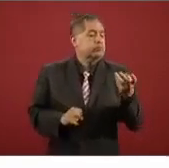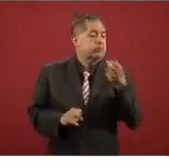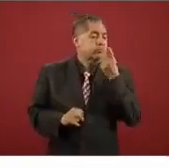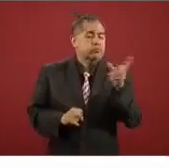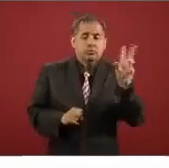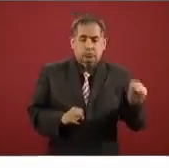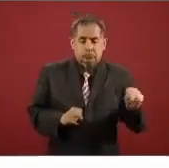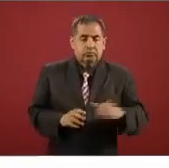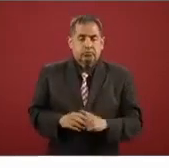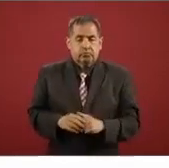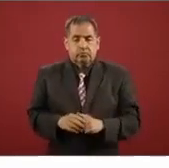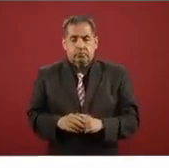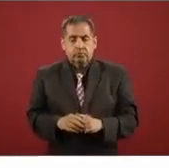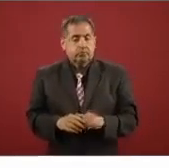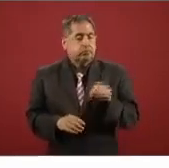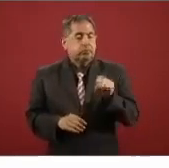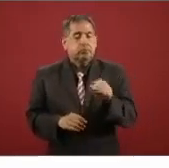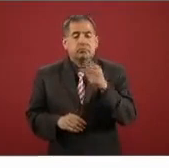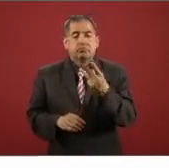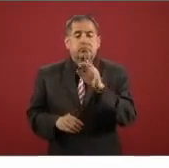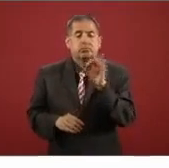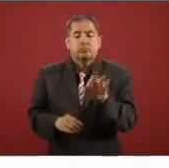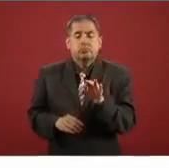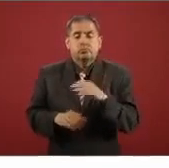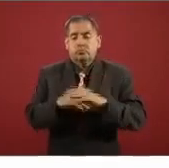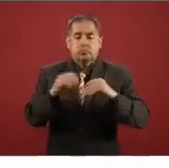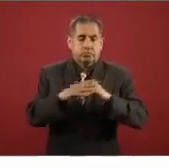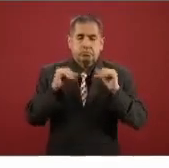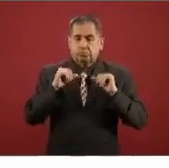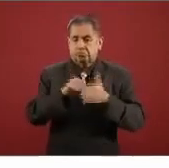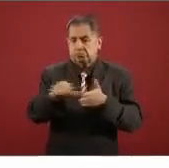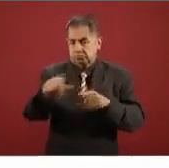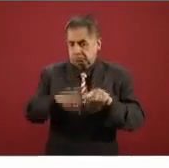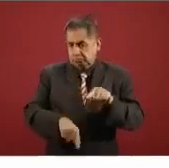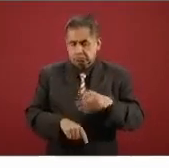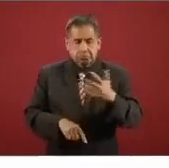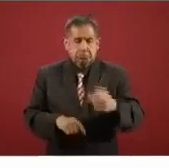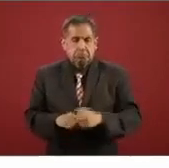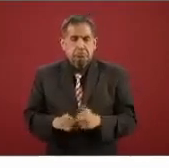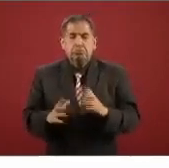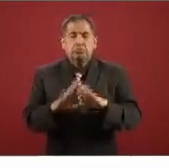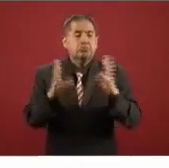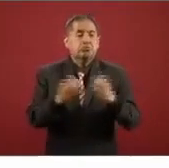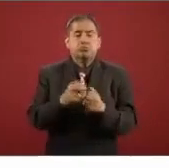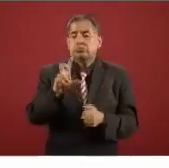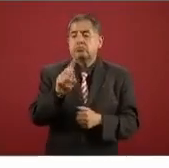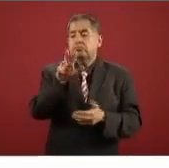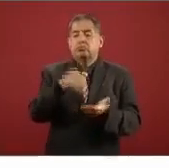el No, el 0.3 por ciento nulos con una participación de 34 mil 651.